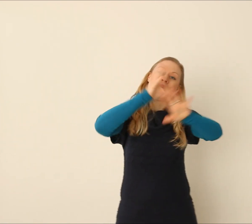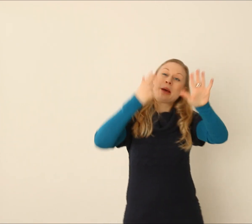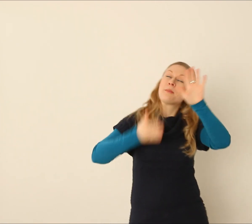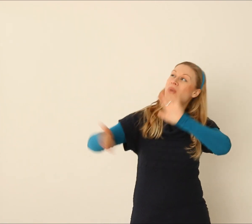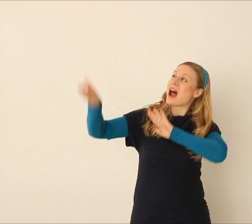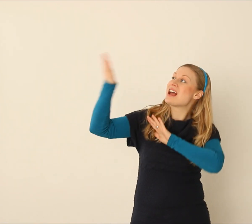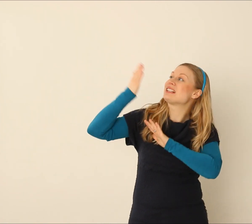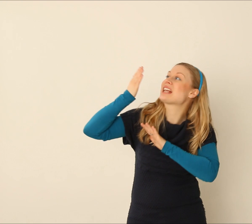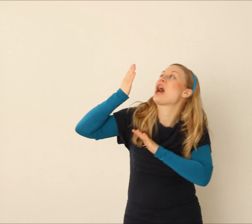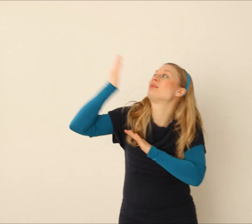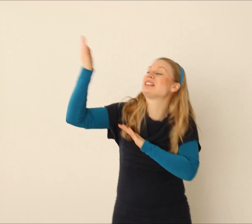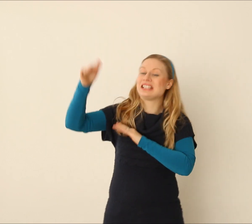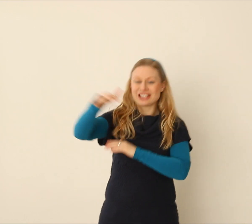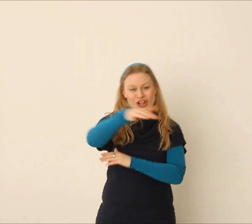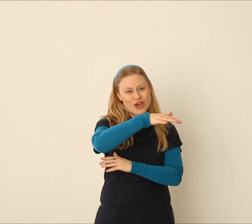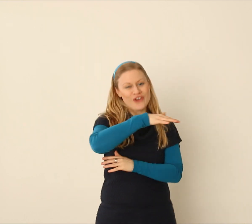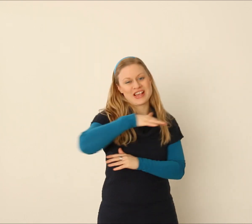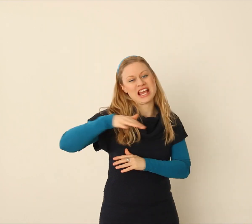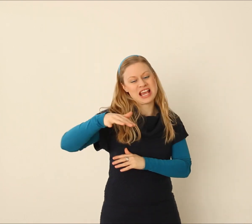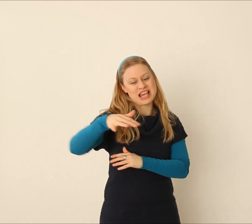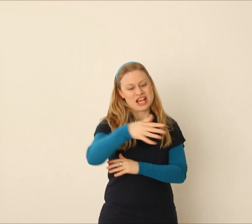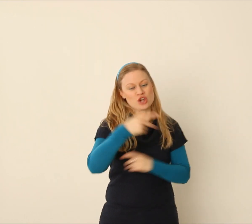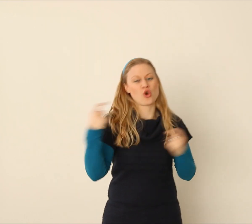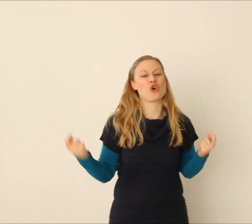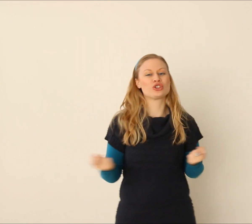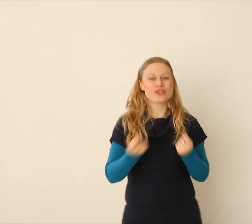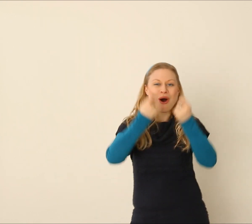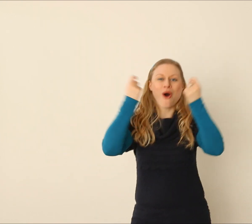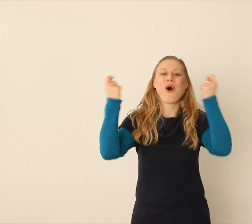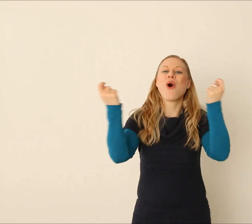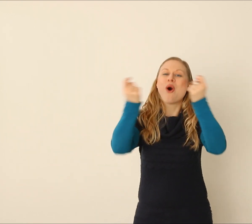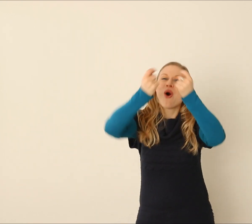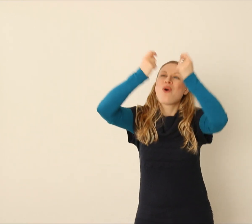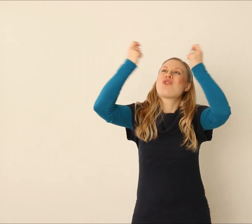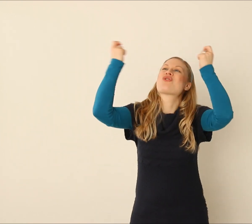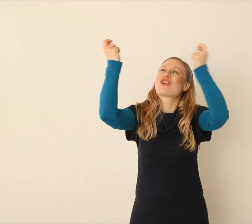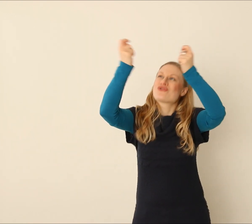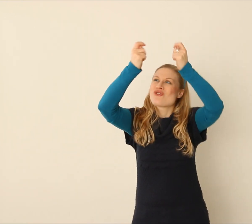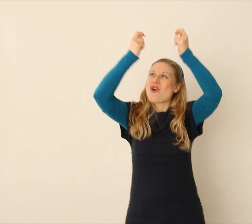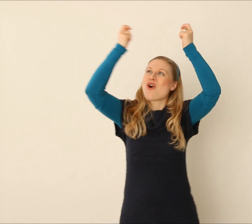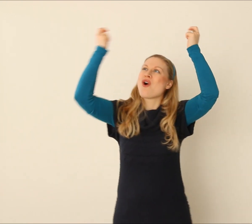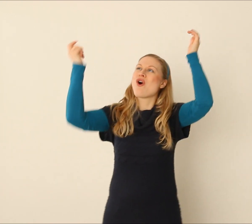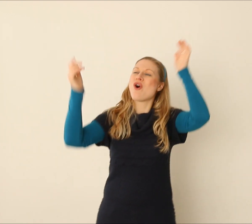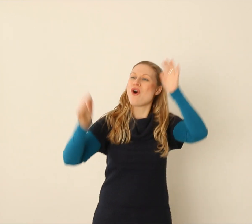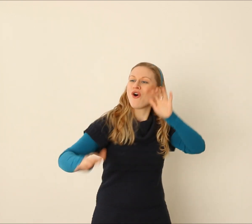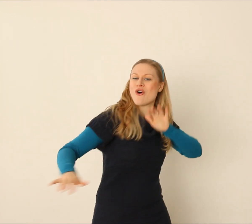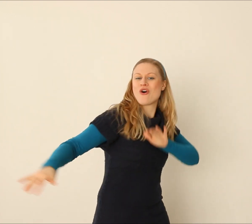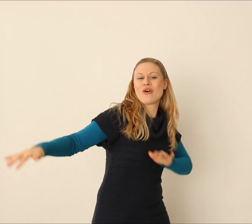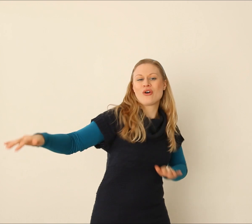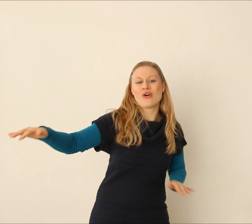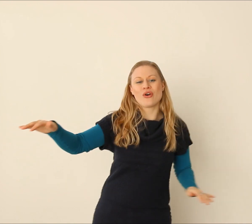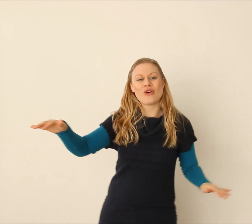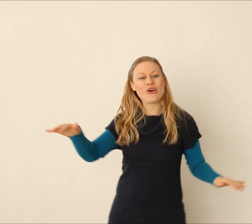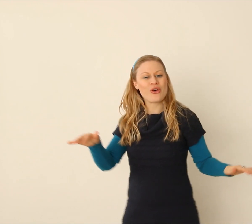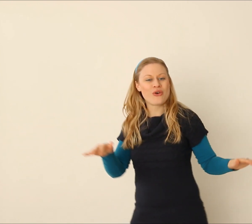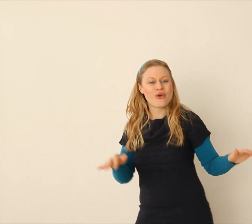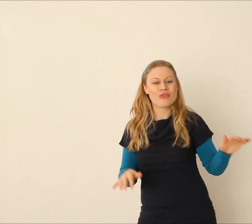Prijs Hem, die de wereld overwon.